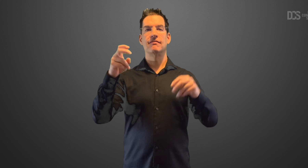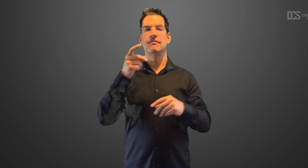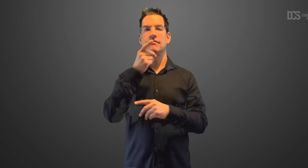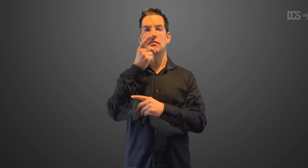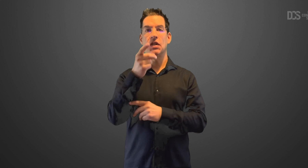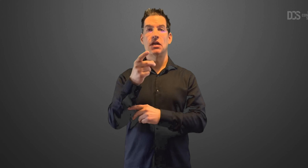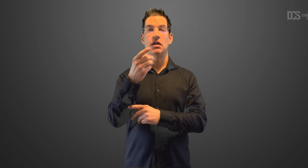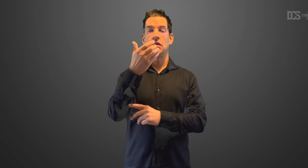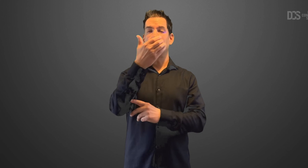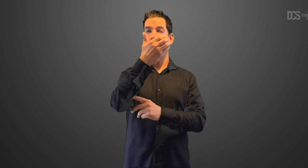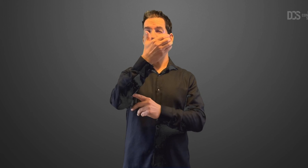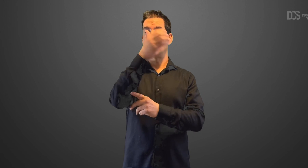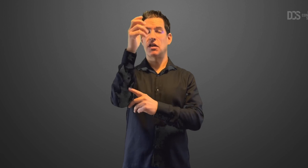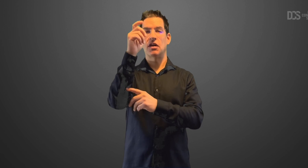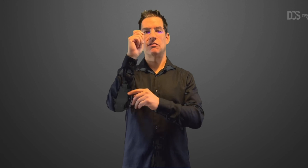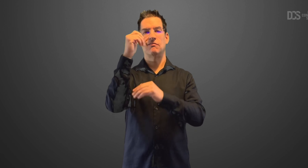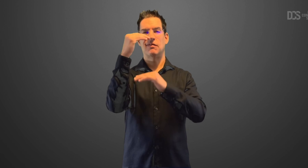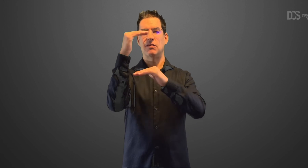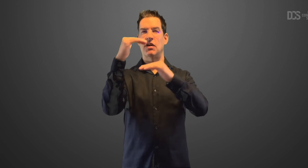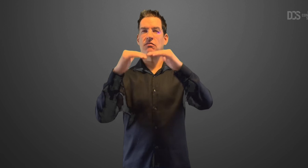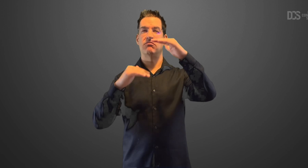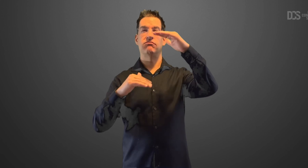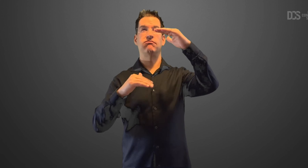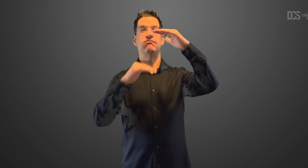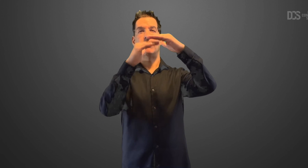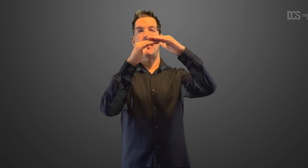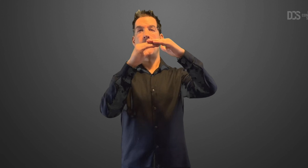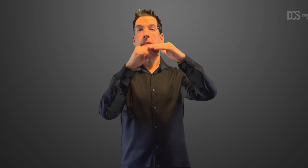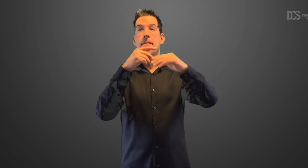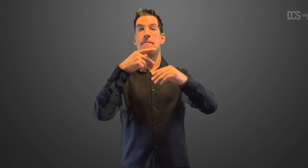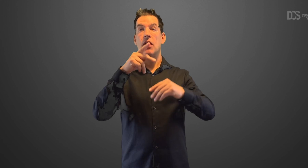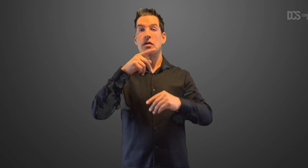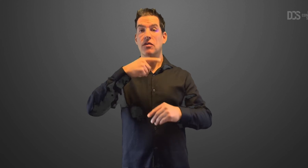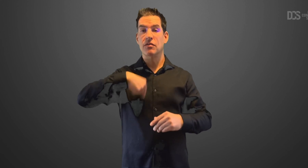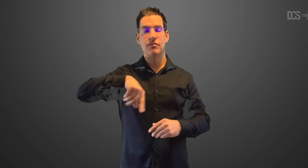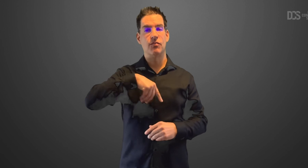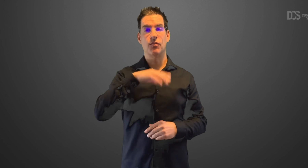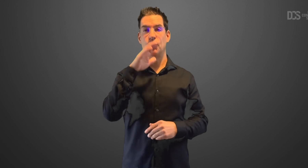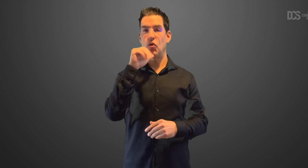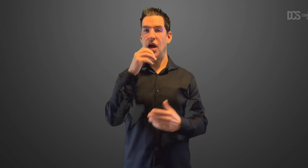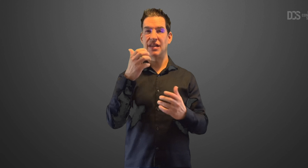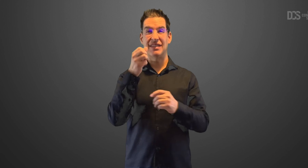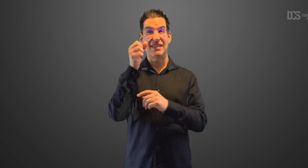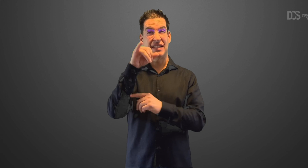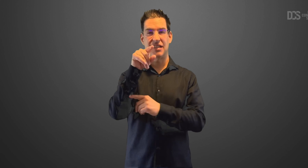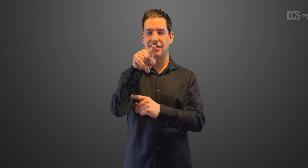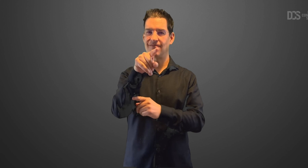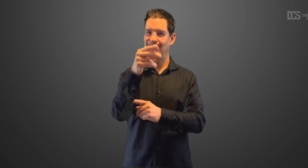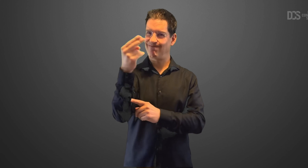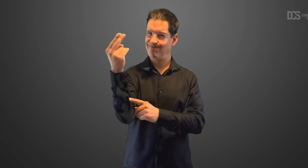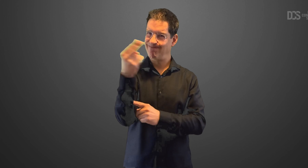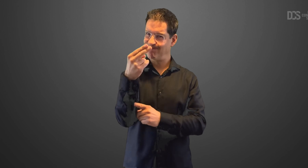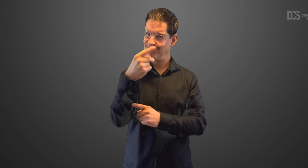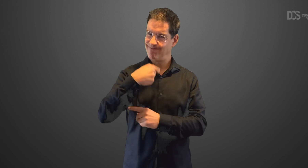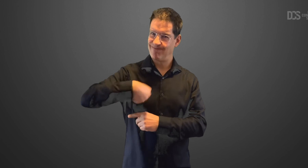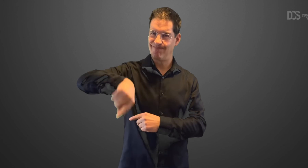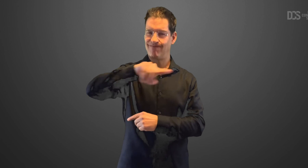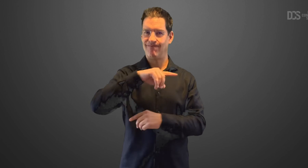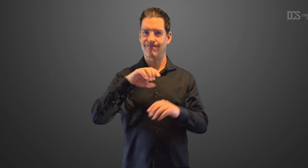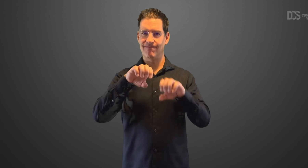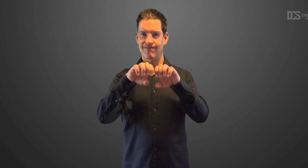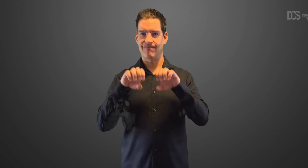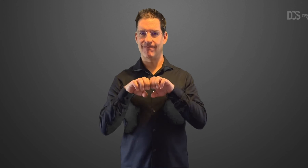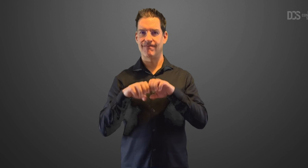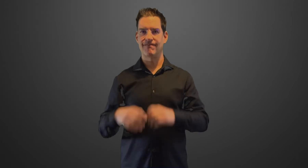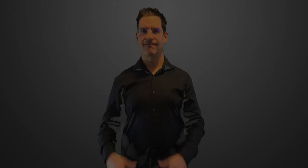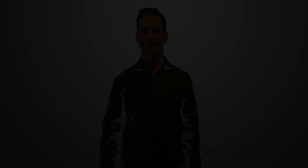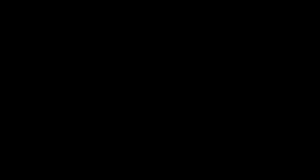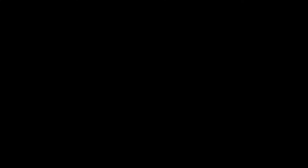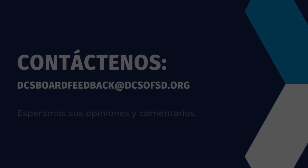El cielo es el límite, y no podemos hacerlo sin ti.